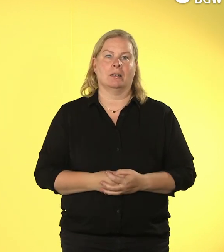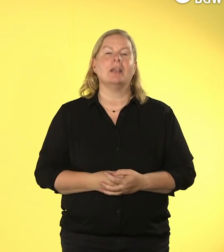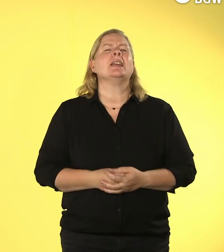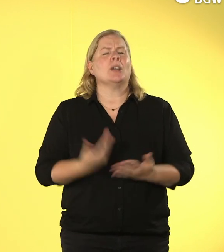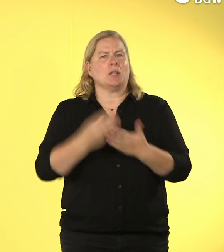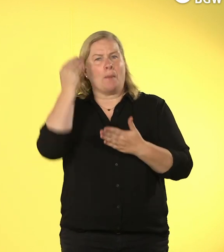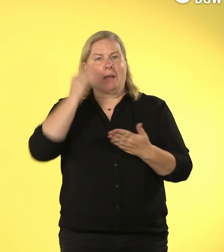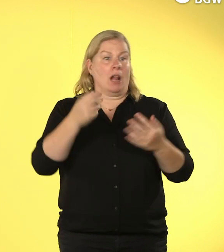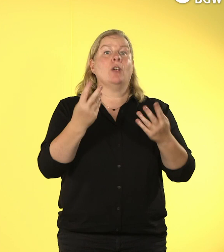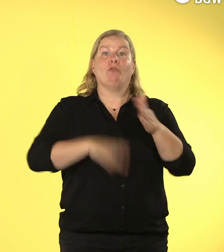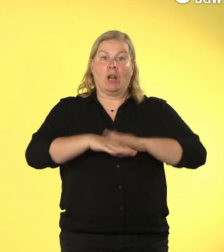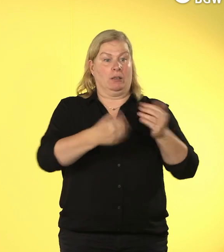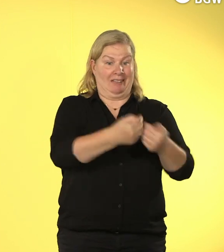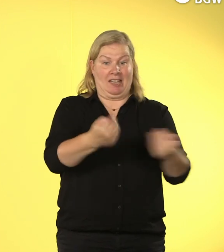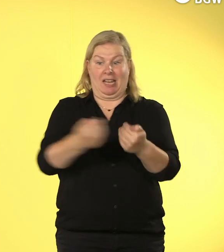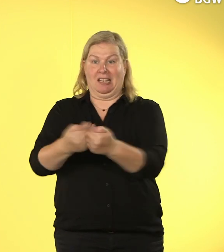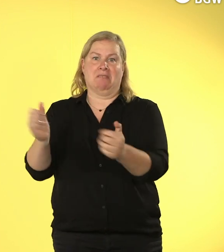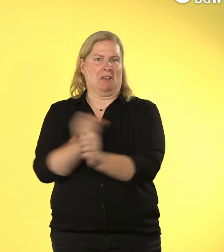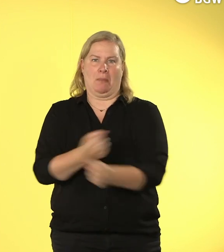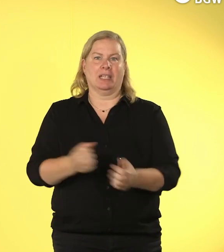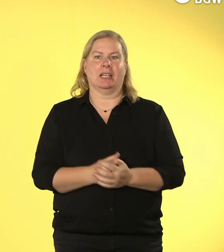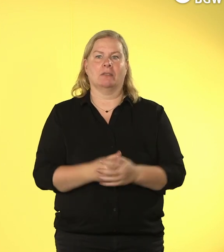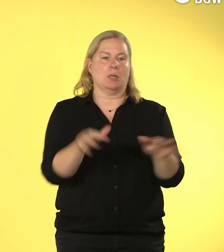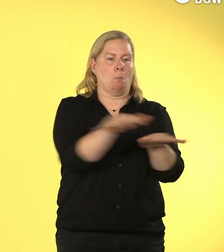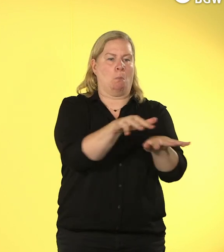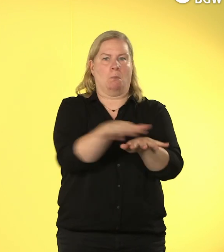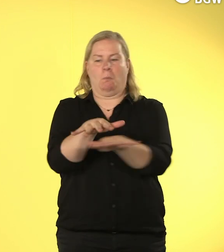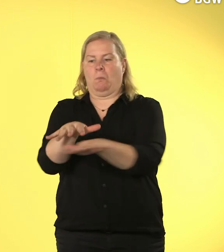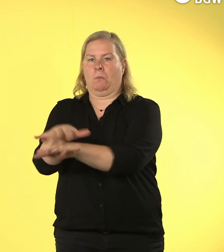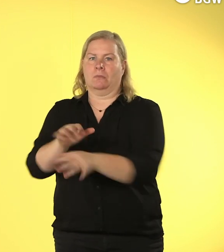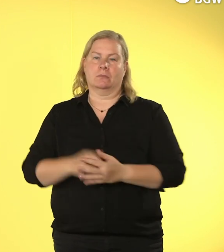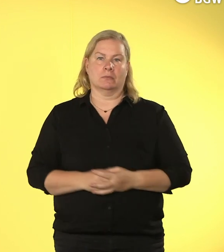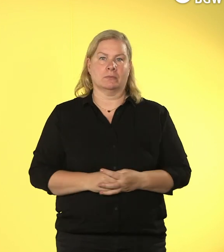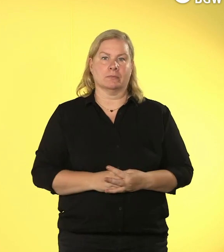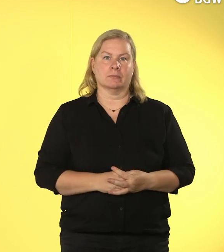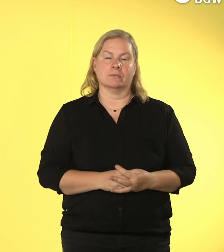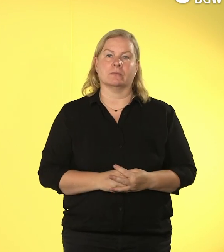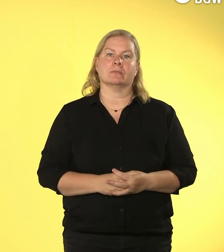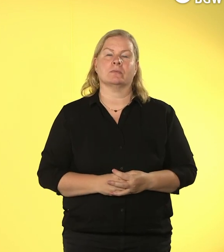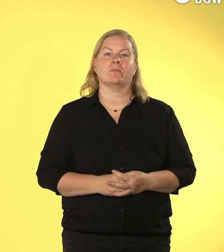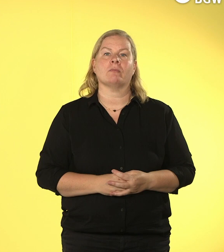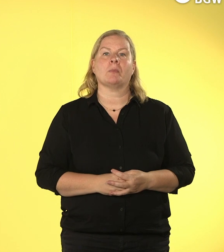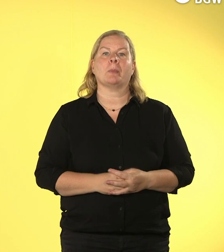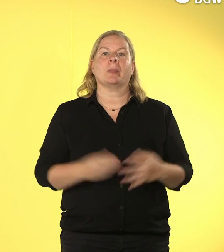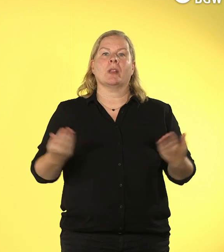So ein konkretes altersgerechtes oder generationengerechtes Führen